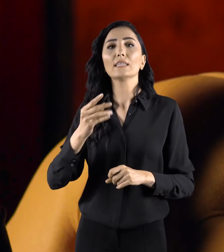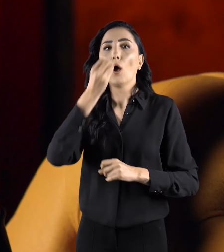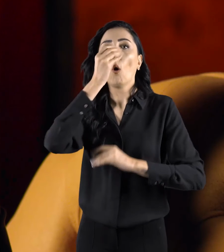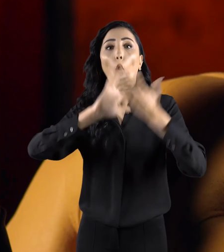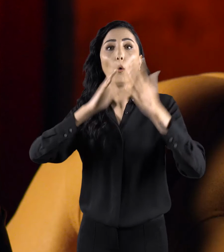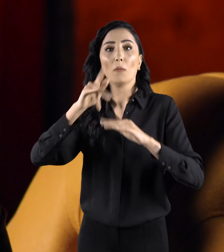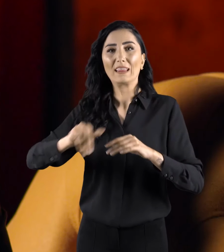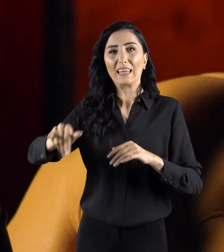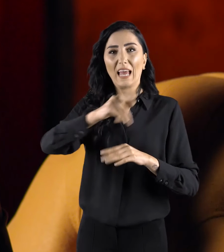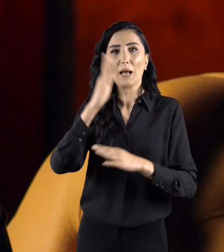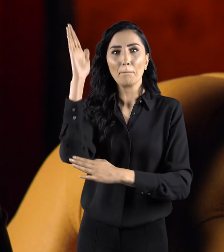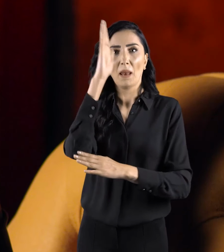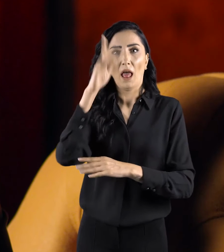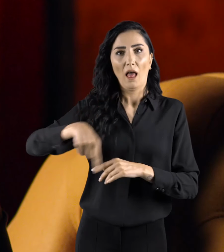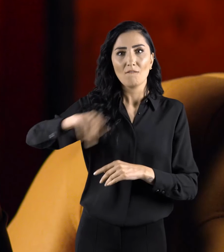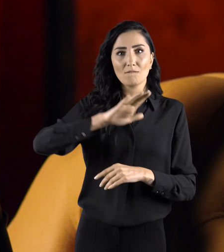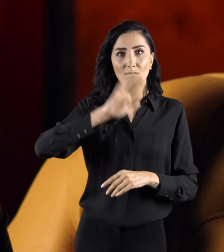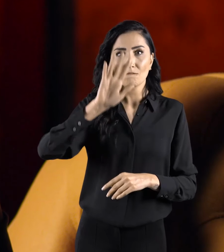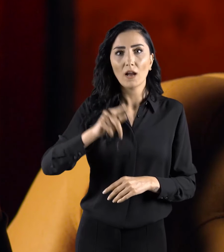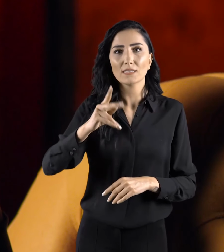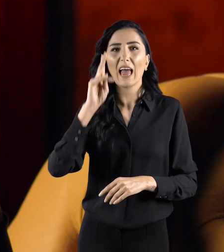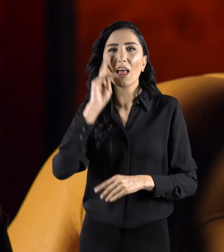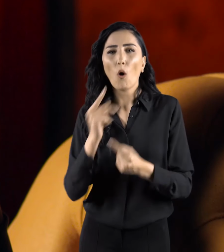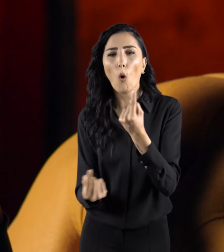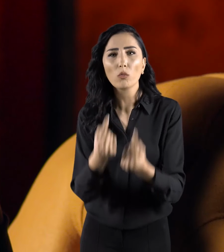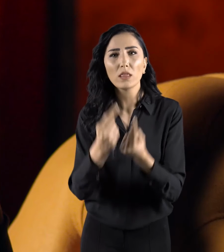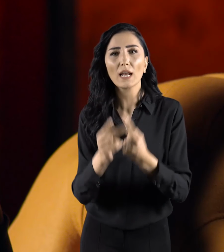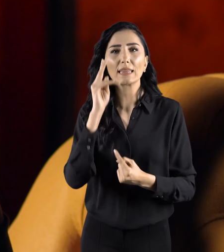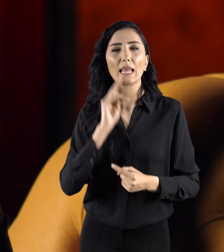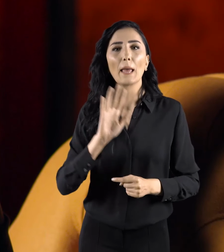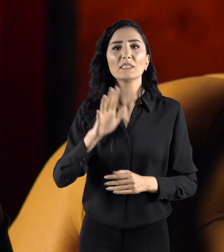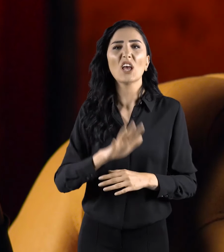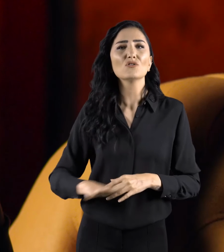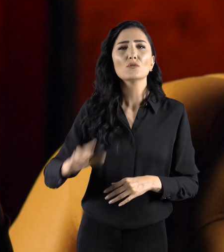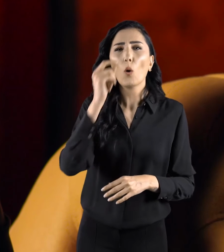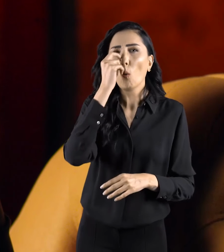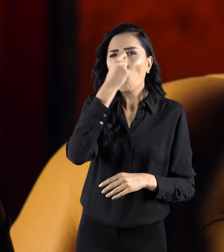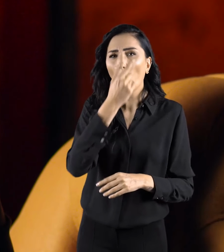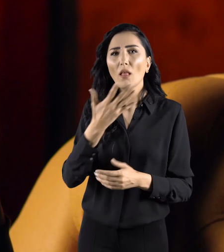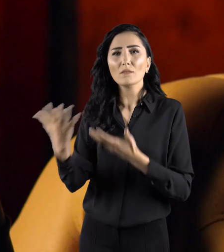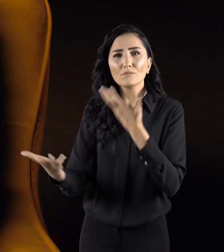Orman yakınlarındaki binalarda yaşıyorsanız binanın çevresindeki otlardan kurtulun.